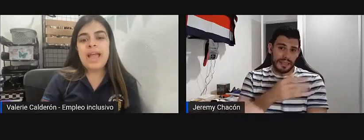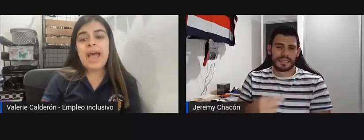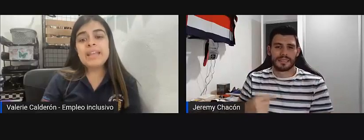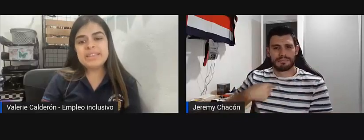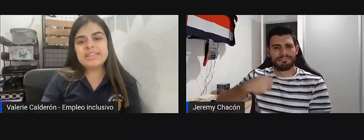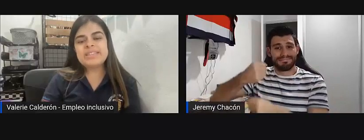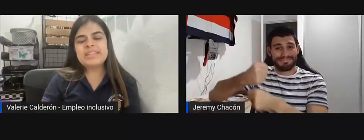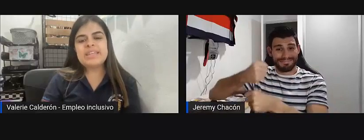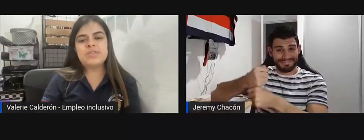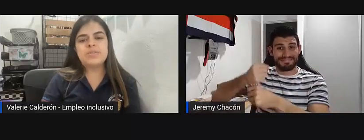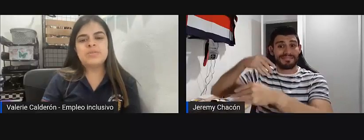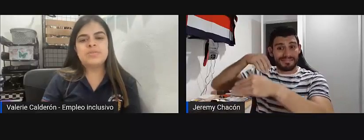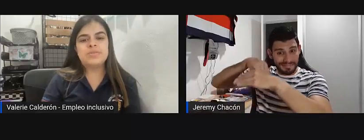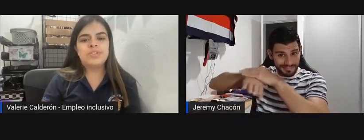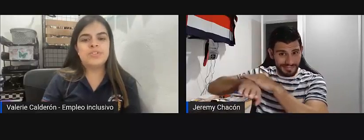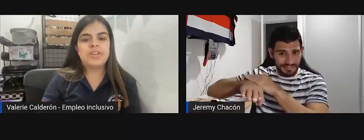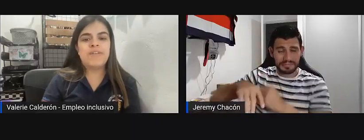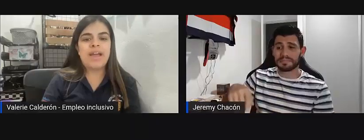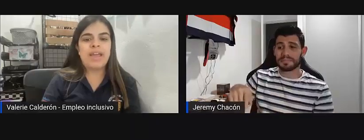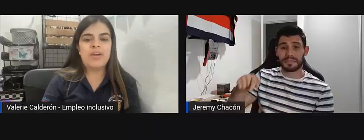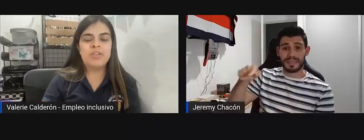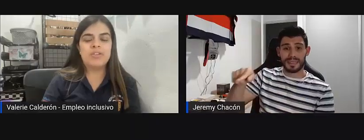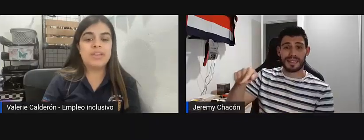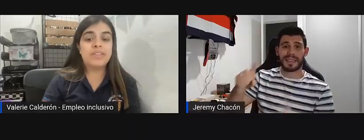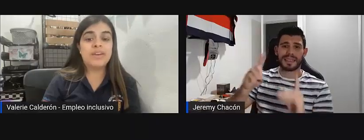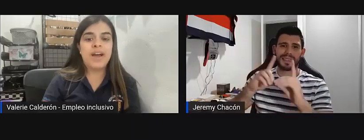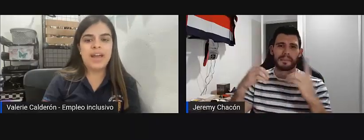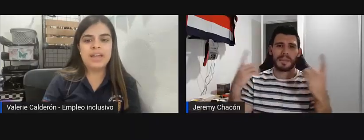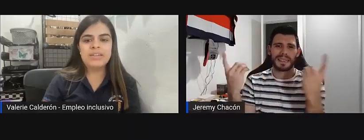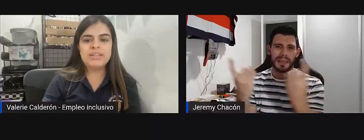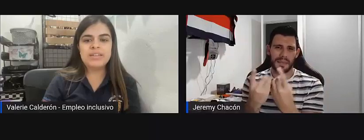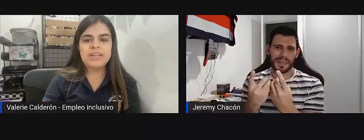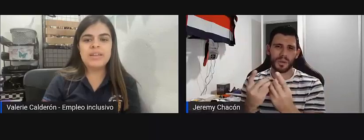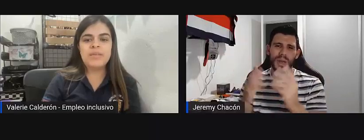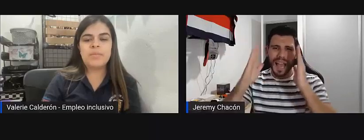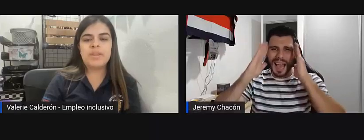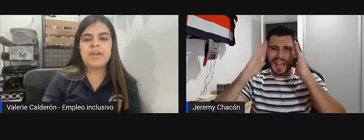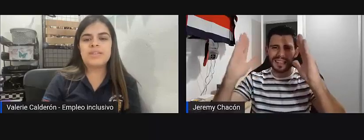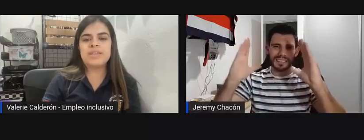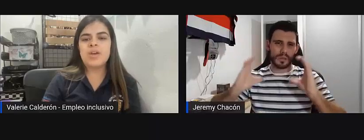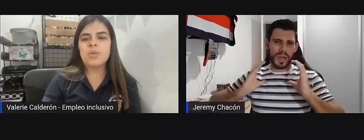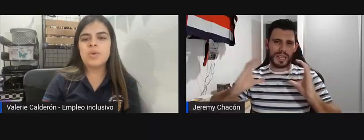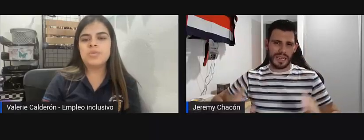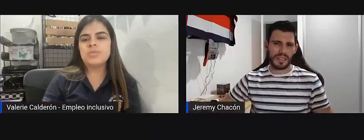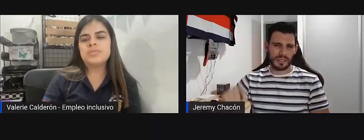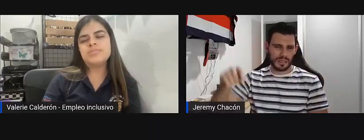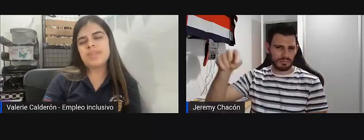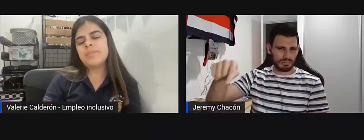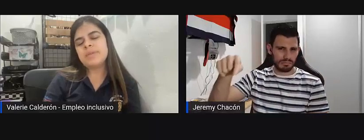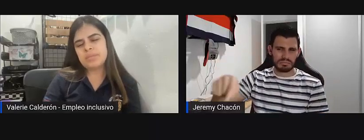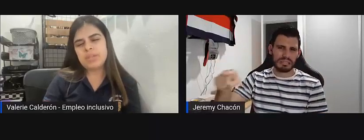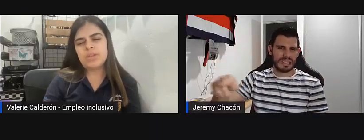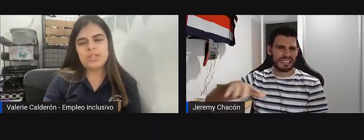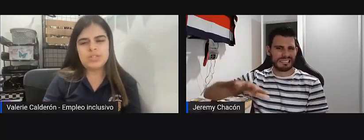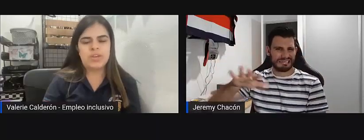antes de eso Yo trabajé Cuando entré a trabajar verdad estaba como en un departamento de atención